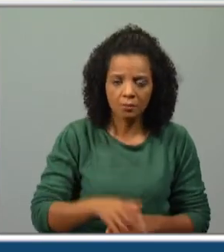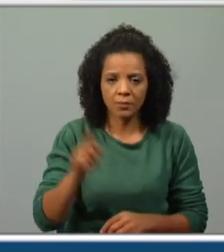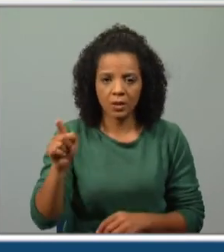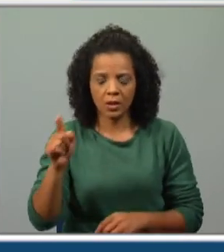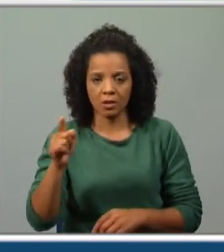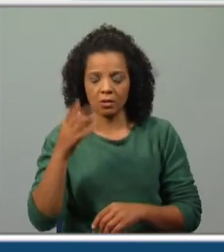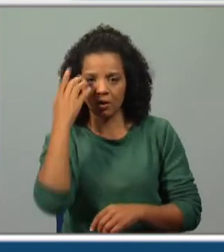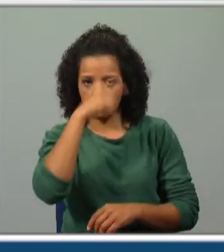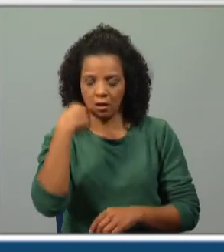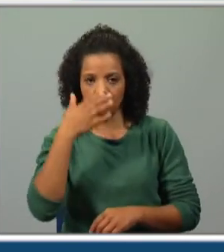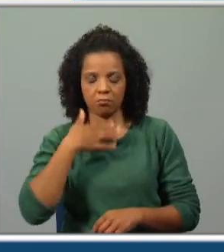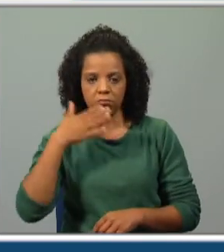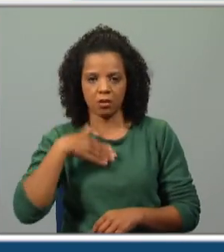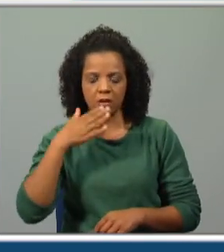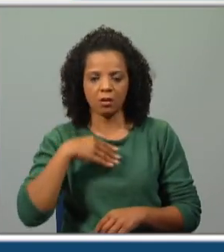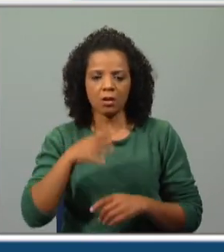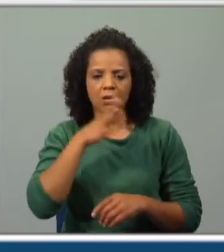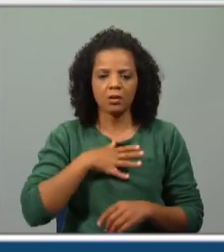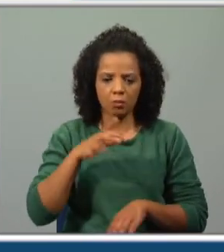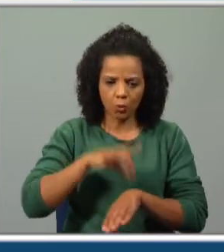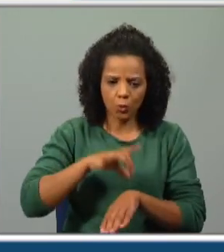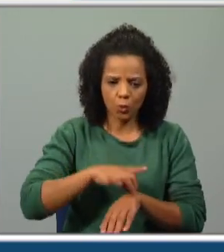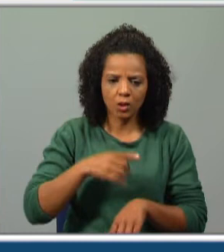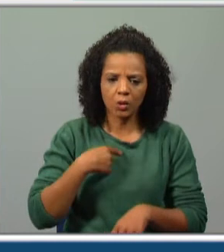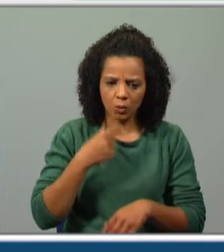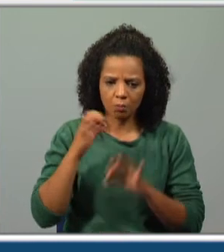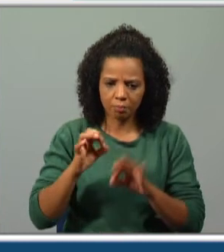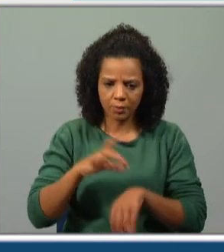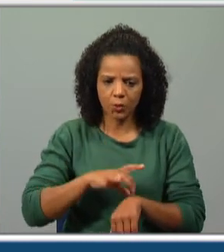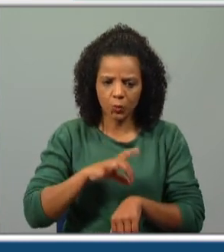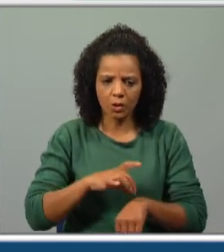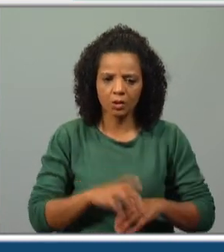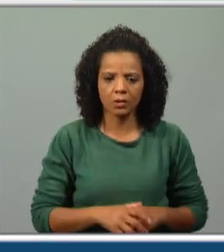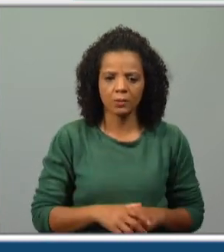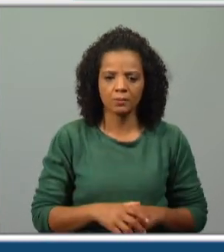pálido aí ele falou Dona Célia eu tô doente eu tô muito doente e aí ele foi 臉色蒼白，然後他說 Dona Célia 我是生病了，我病得很重，然後他走了